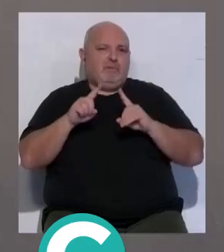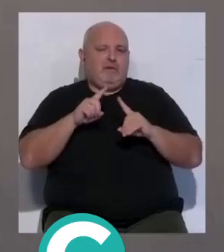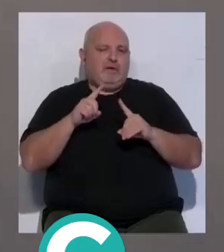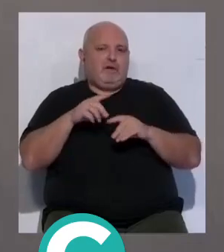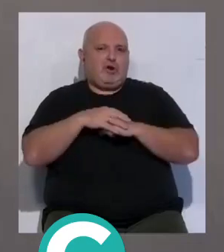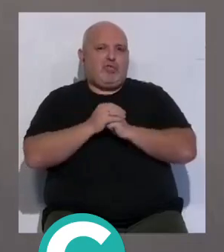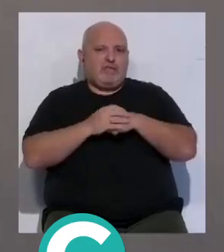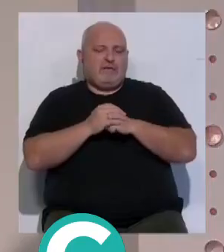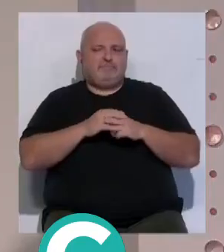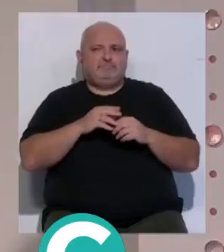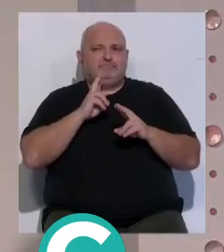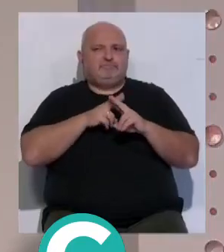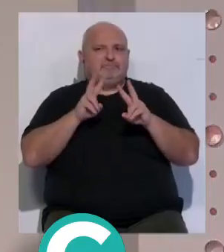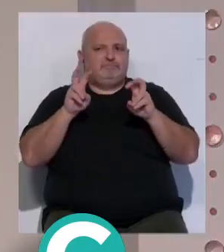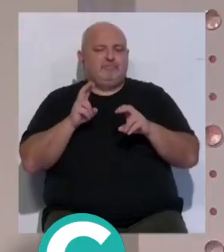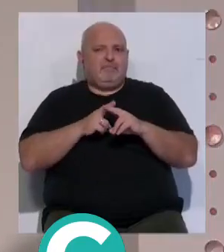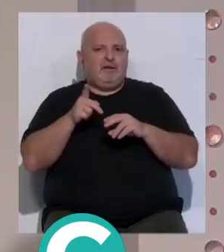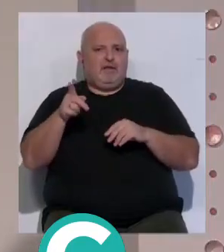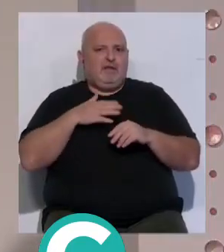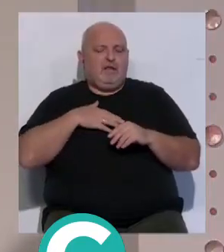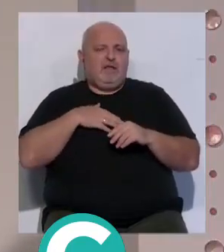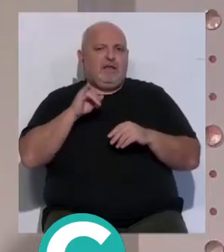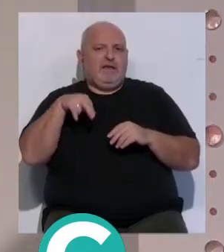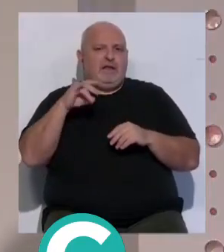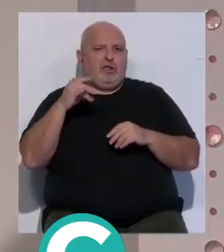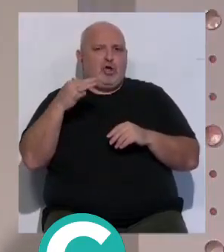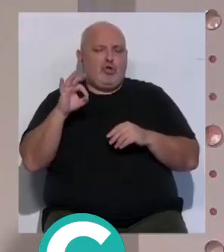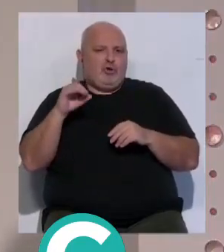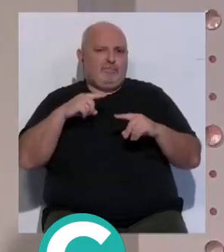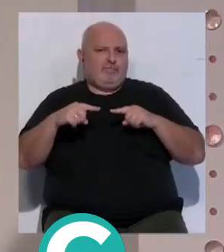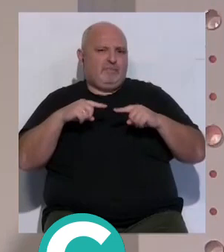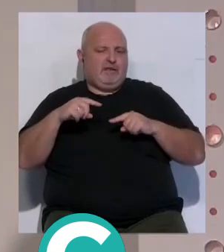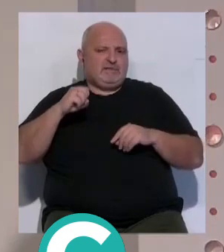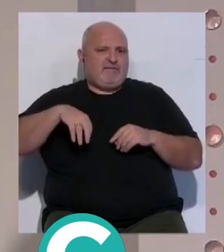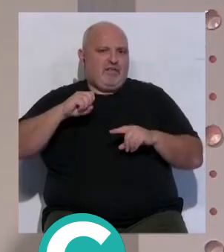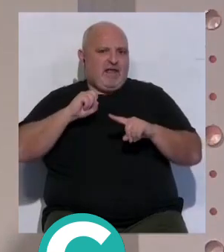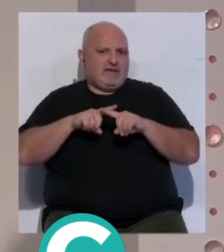las rodillas ahora que ha mencionado el nombre de iriondo que fue técnico del San Fernando queremos